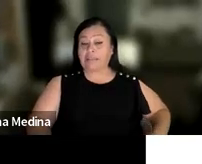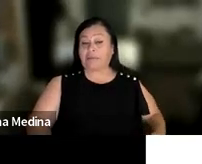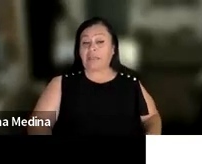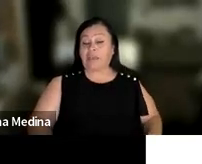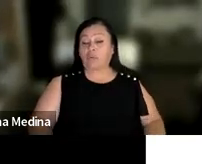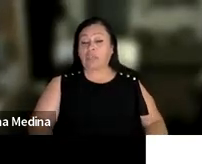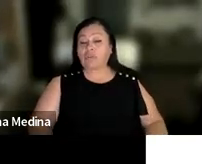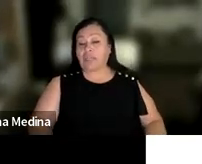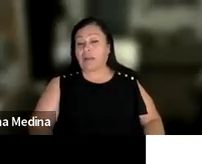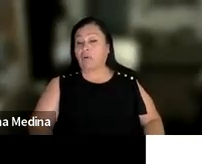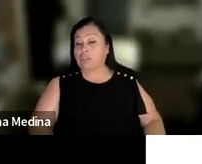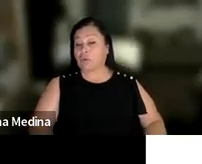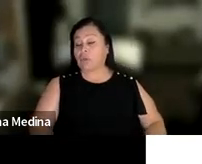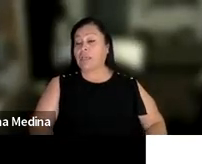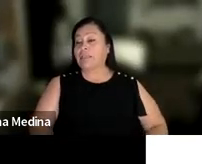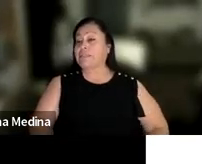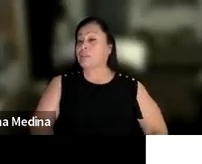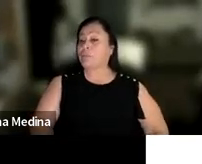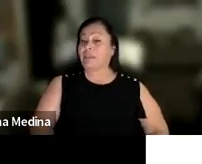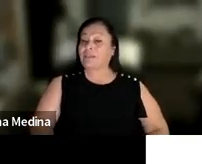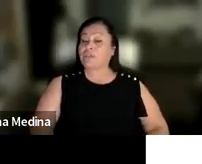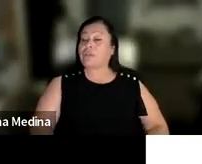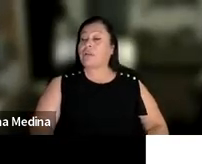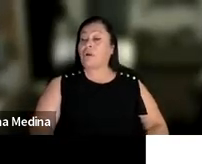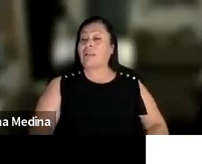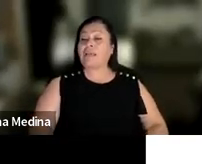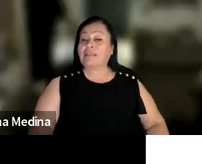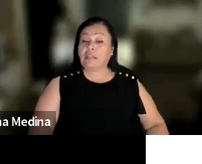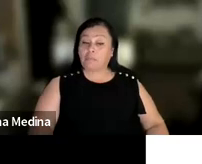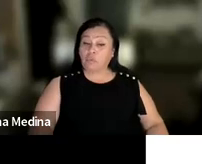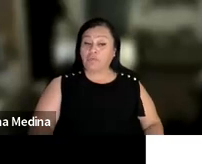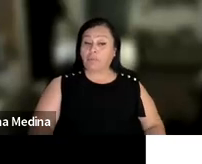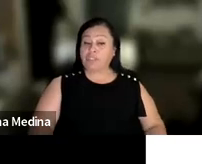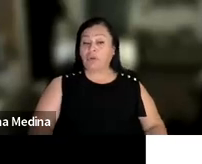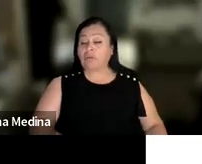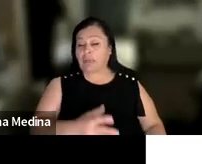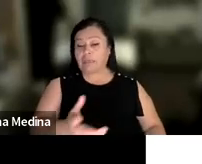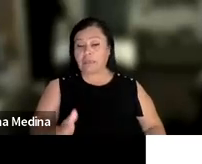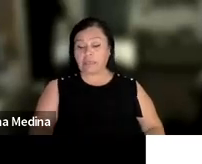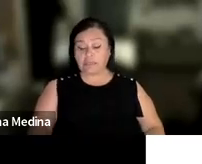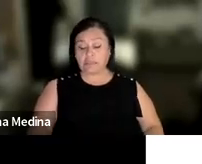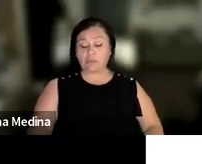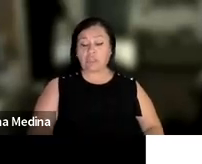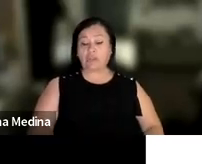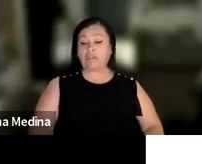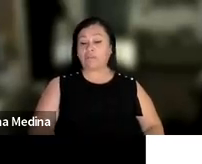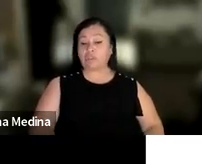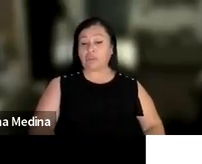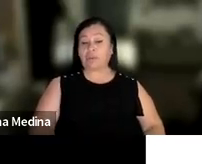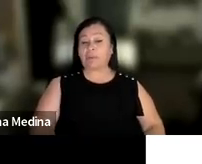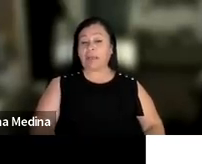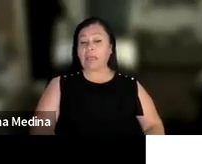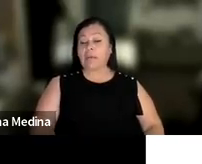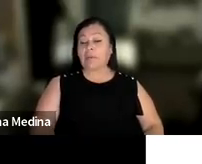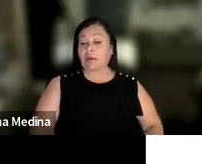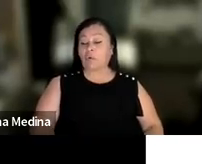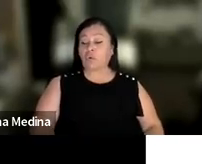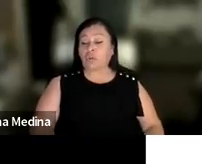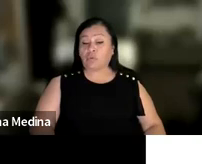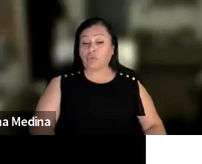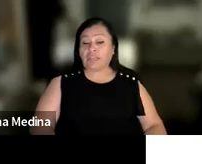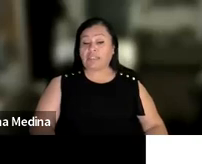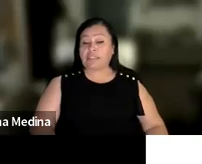investigar en los recursos que están al alcance, verdad que 1 de ellos sería la colisión del síndrome de Asher, el cual tiene mucha información.